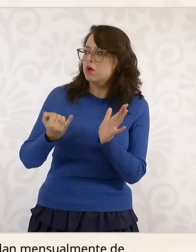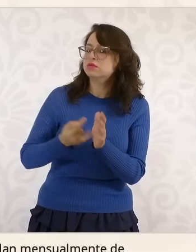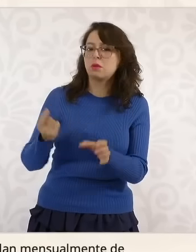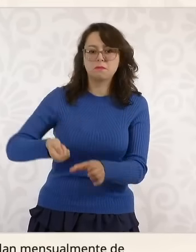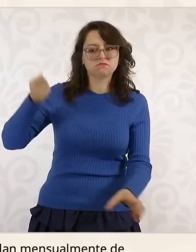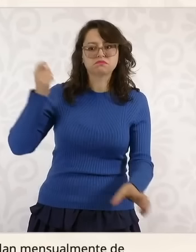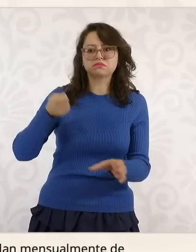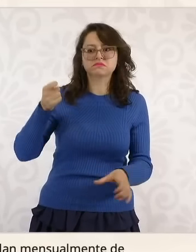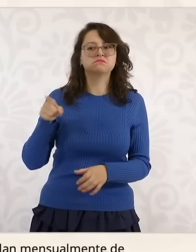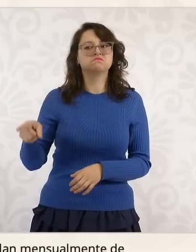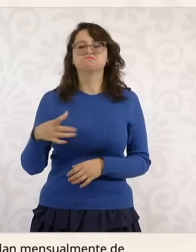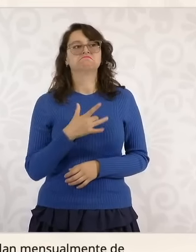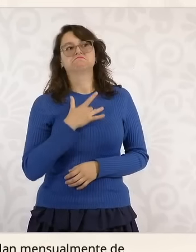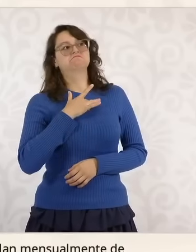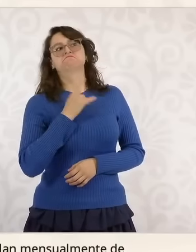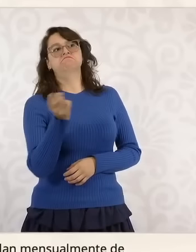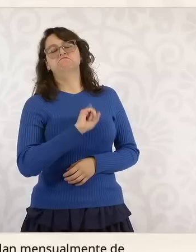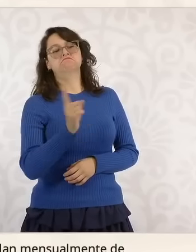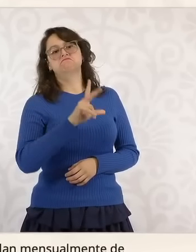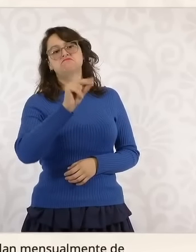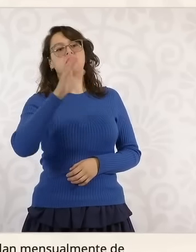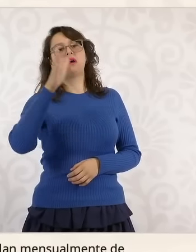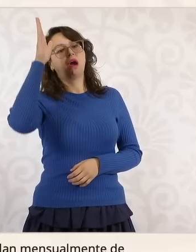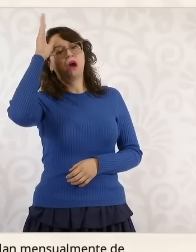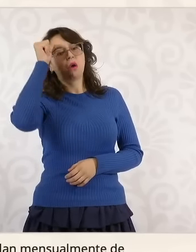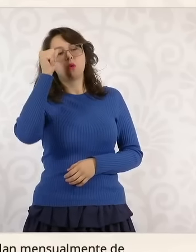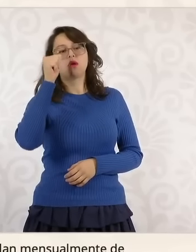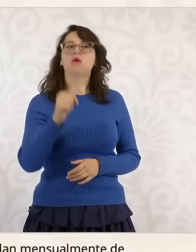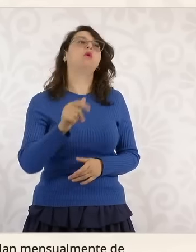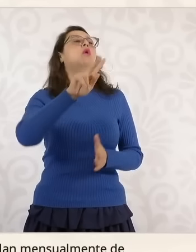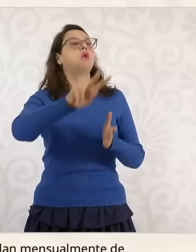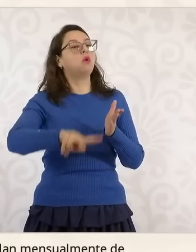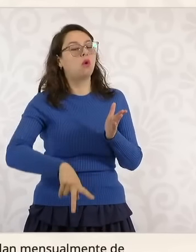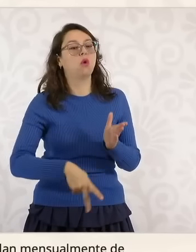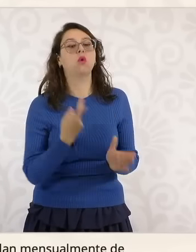las empresas impugnaron la resolución del Tribunal de Justicia Administrativa,